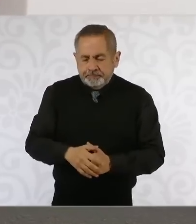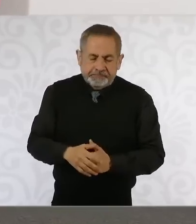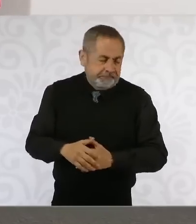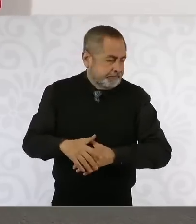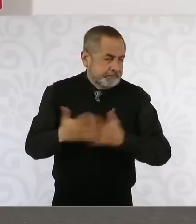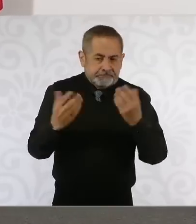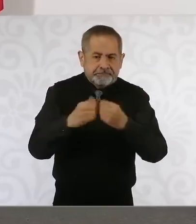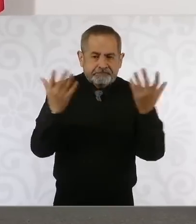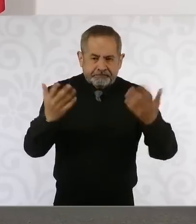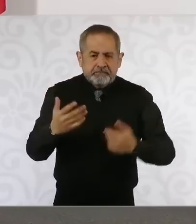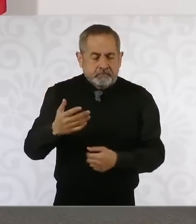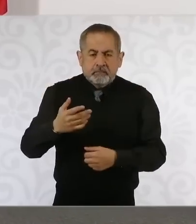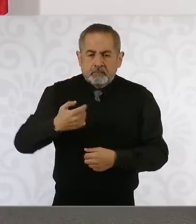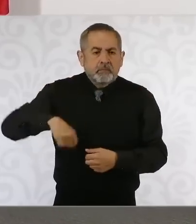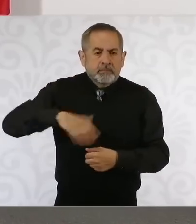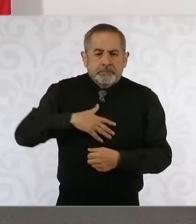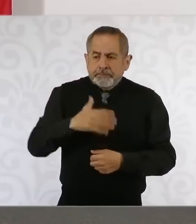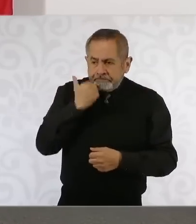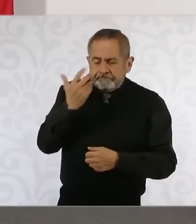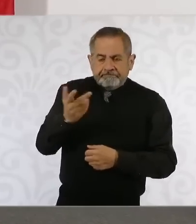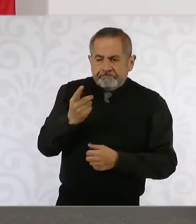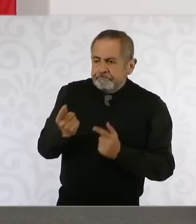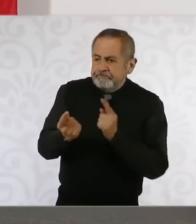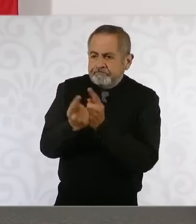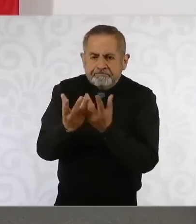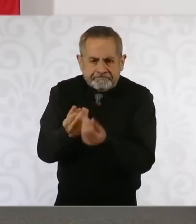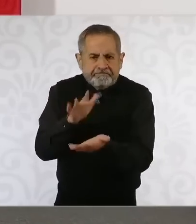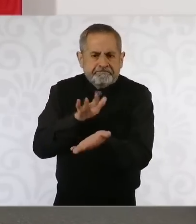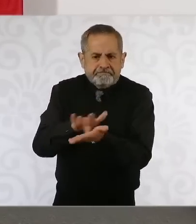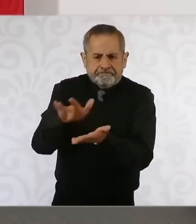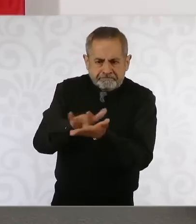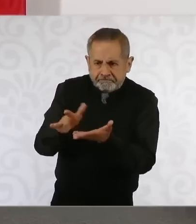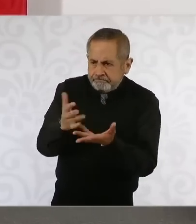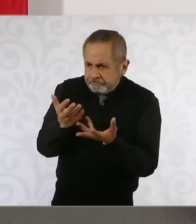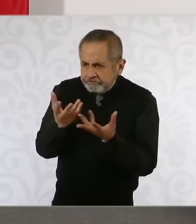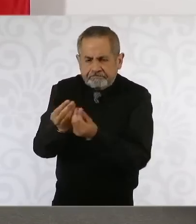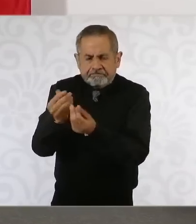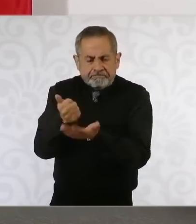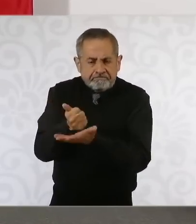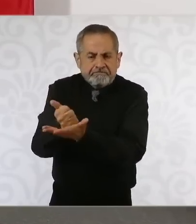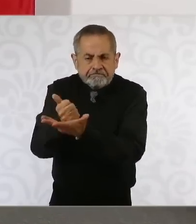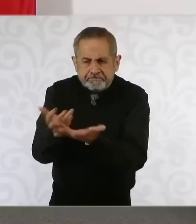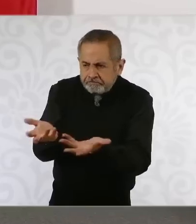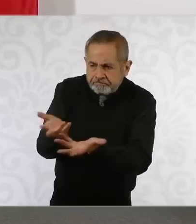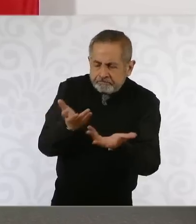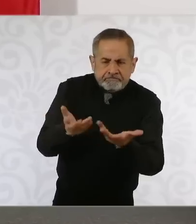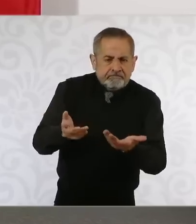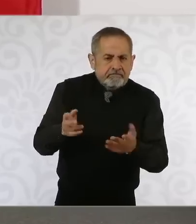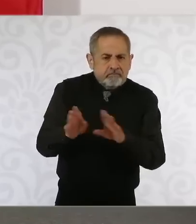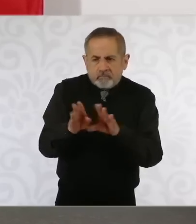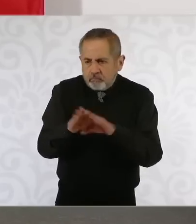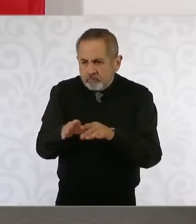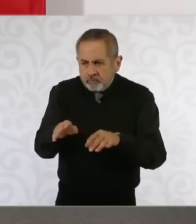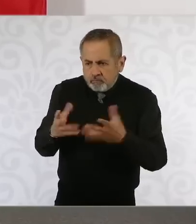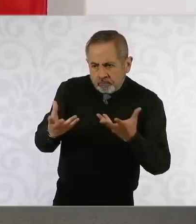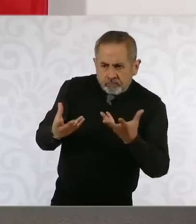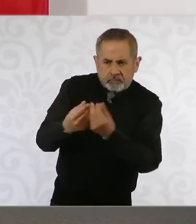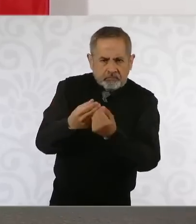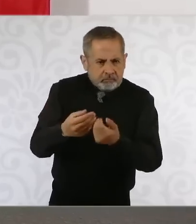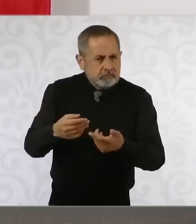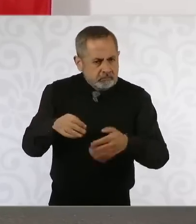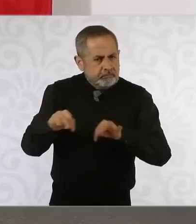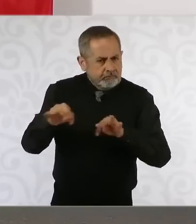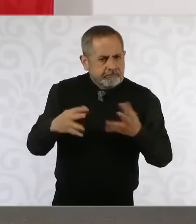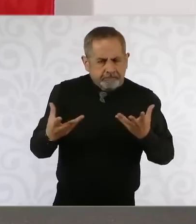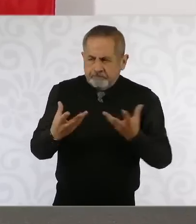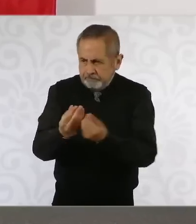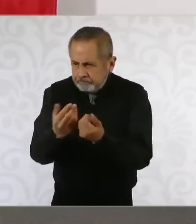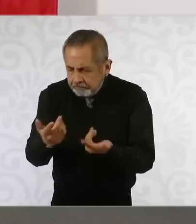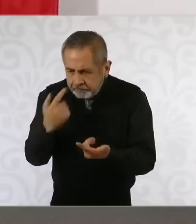que nosotros queremos apoyar colaborar y hacer el trabajo que sea necesario para construir la